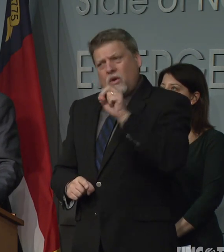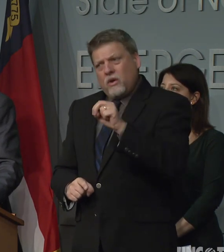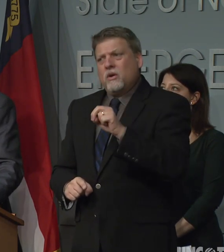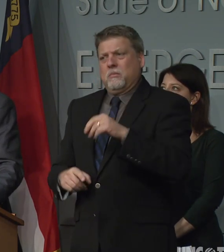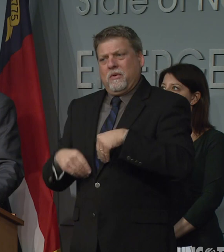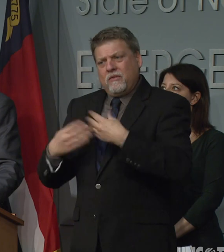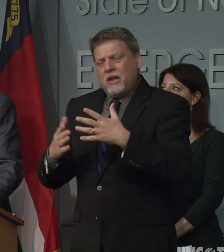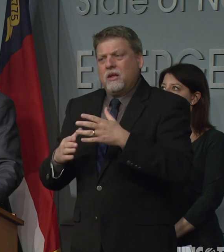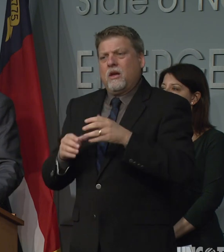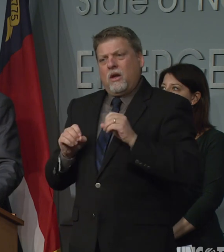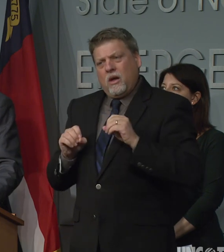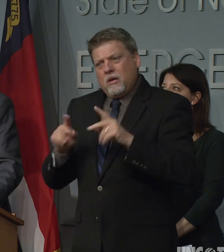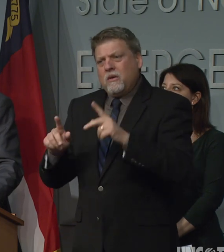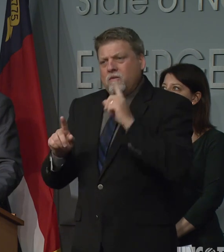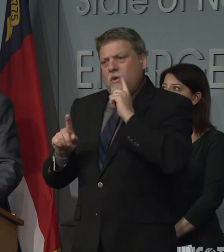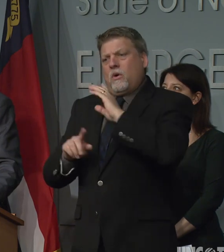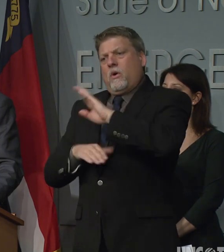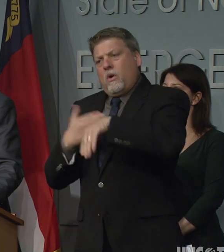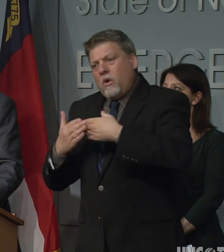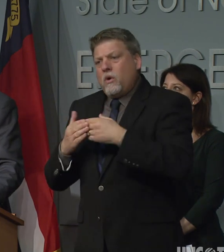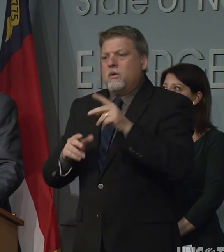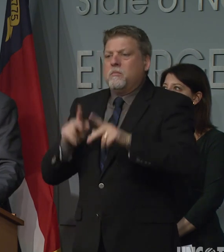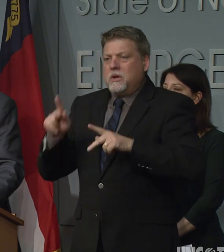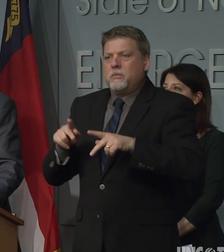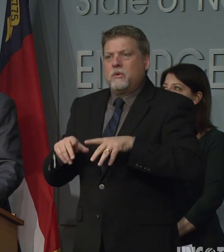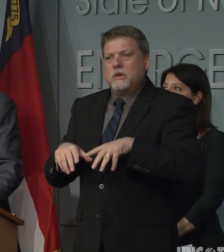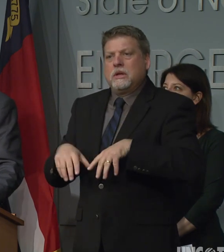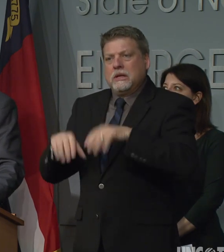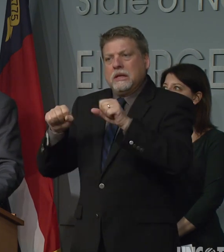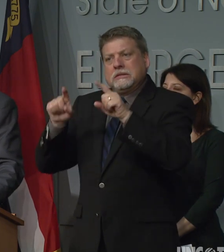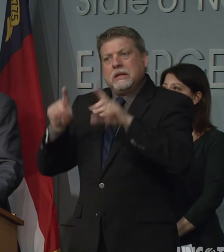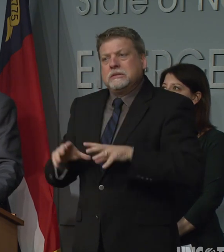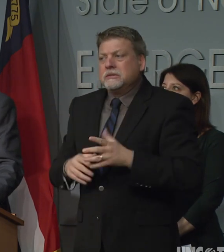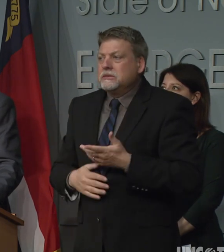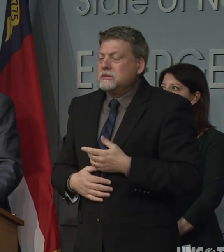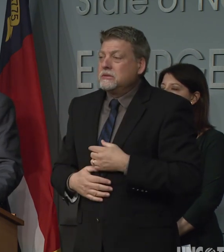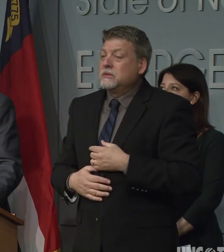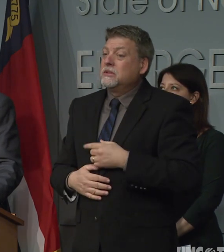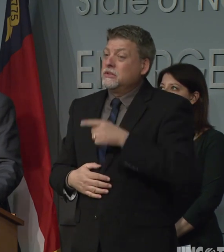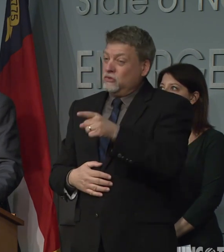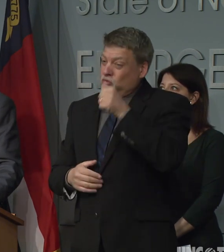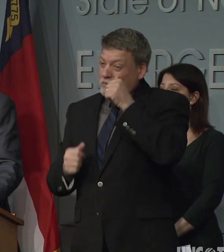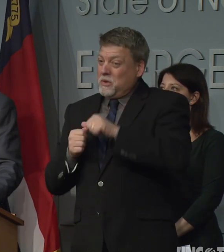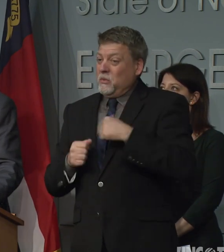de que toda persona que requiere que si le hagan la pruebas en la agenda y como ustedes saben, tenemos